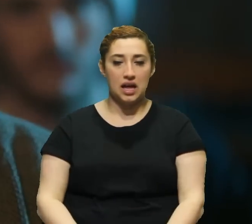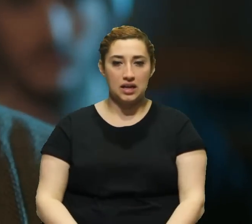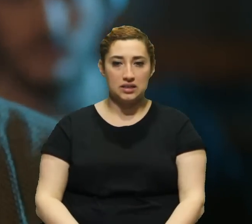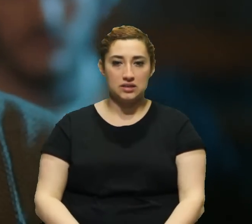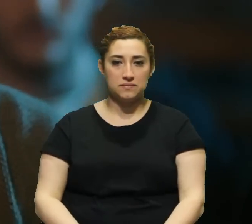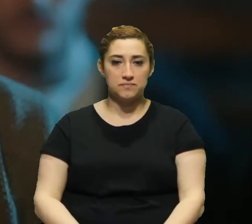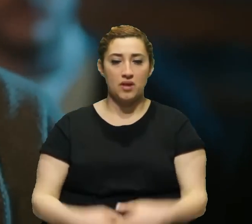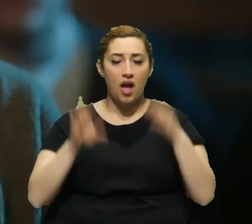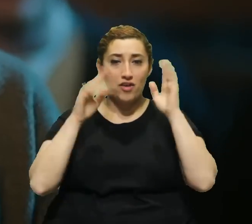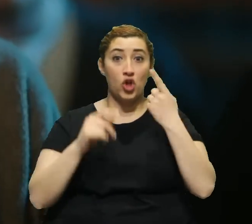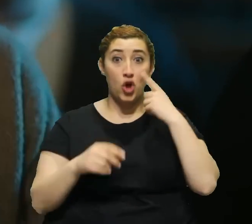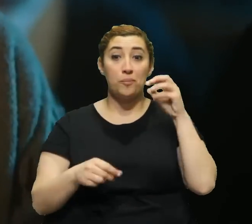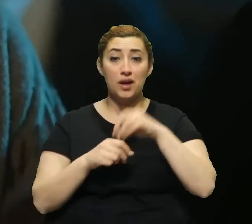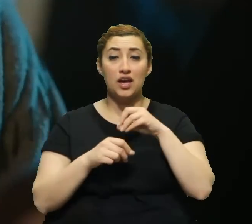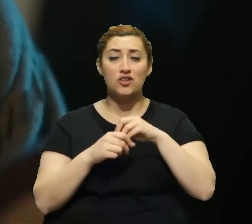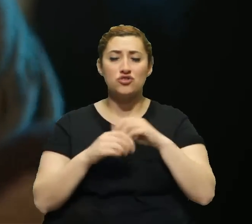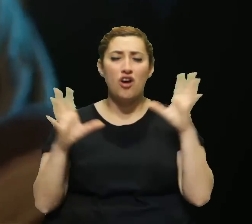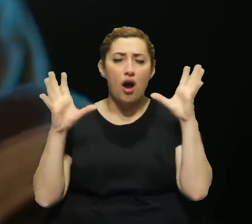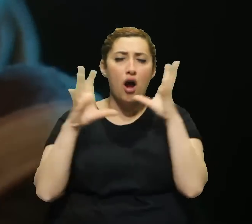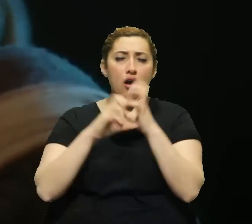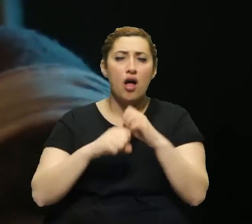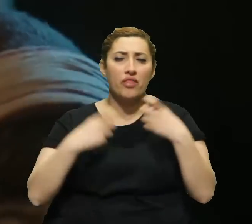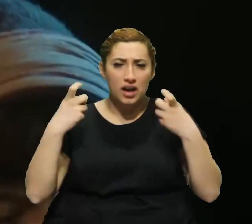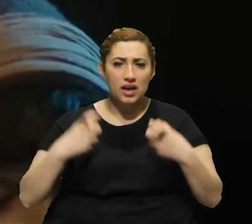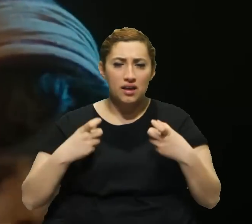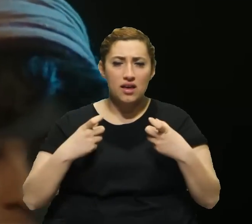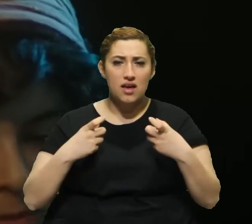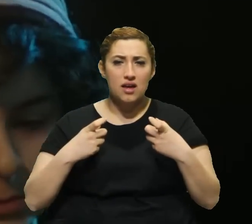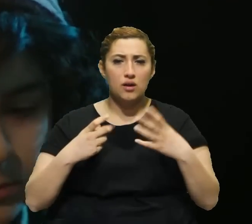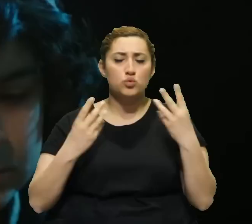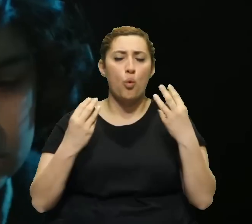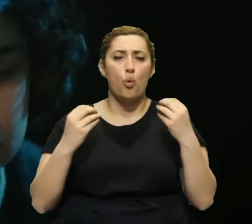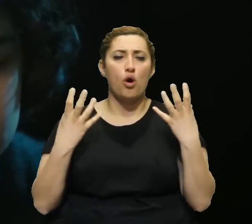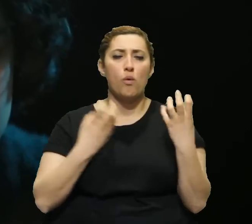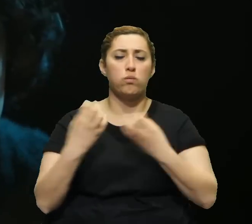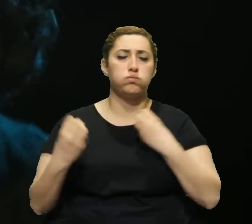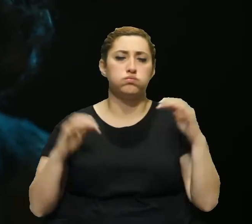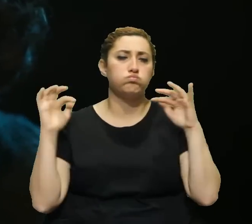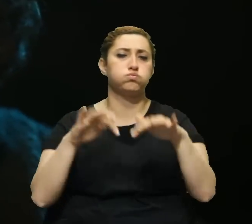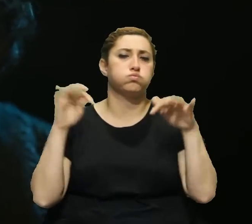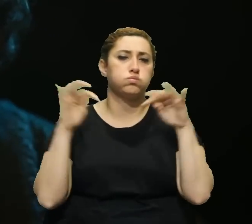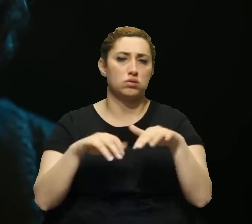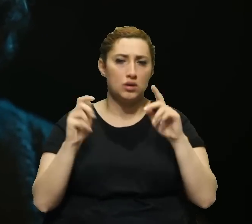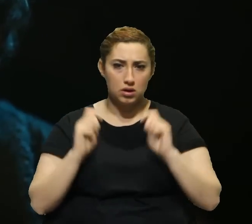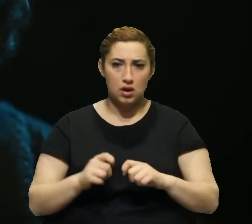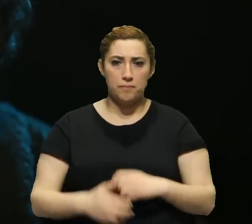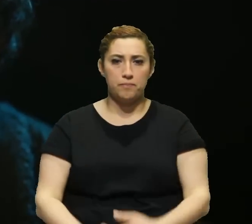Hayvanı görmek için o kapkaranlık yere... ...bir haylice kişi birlendi.